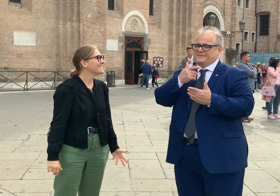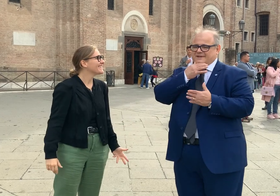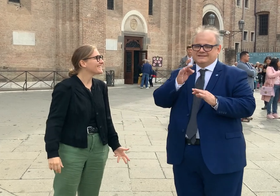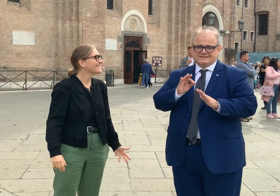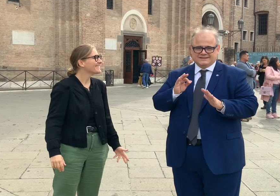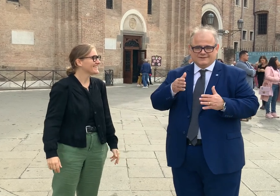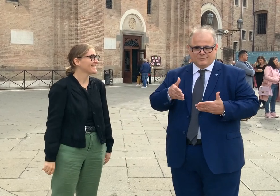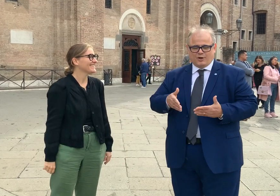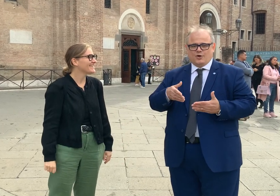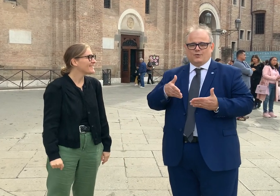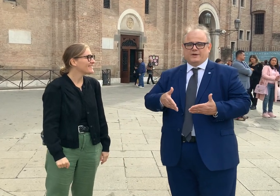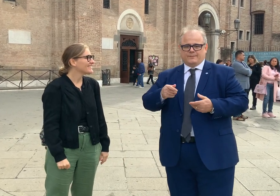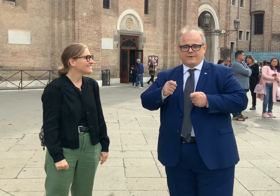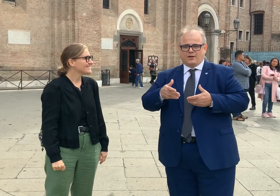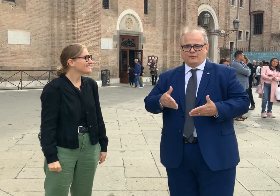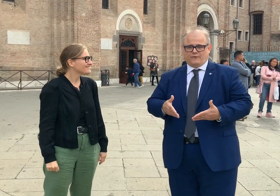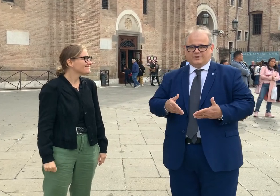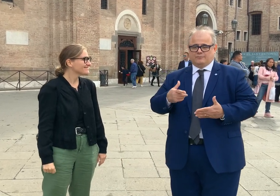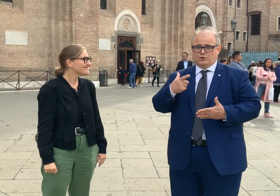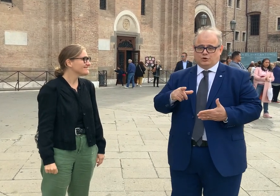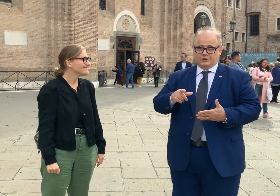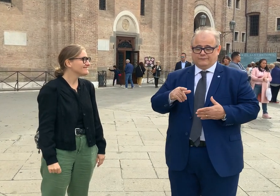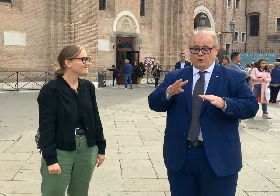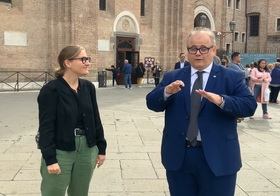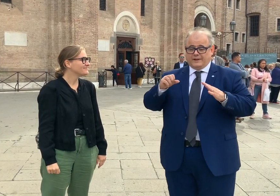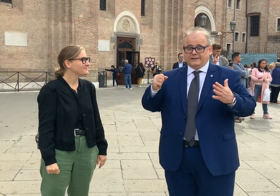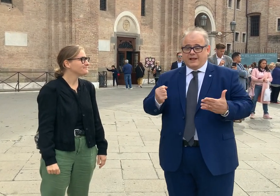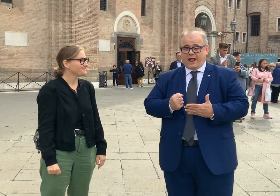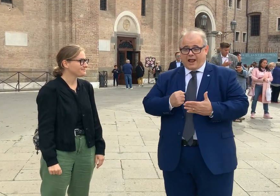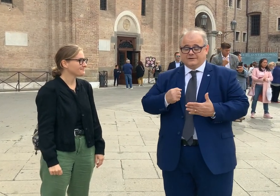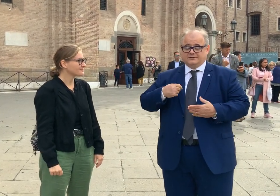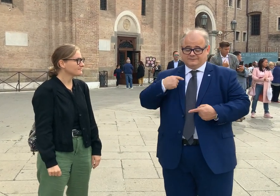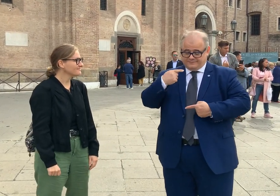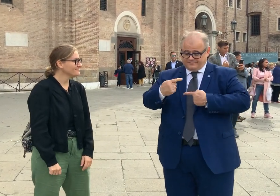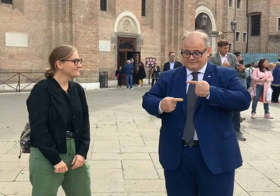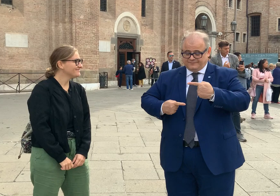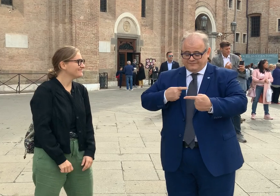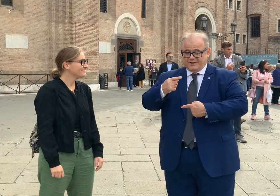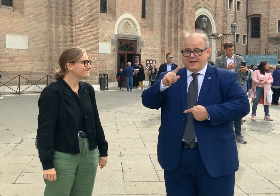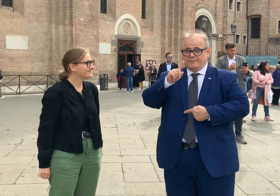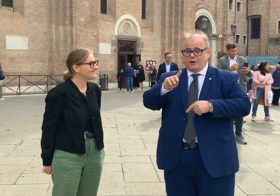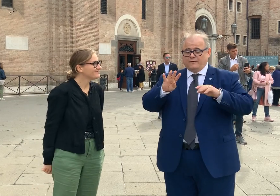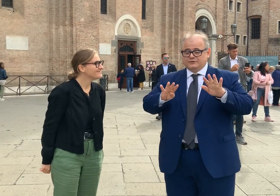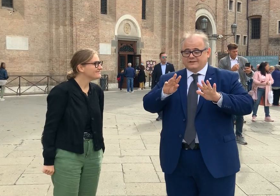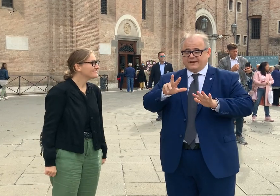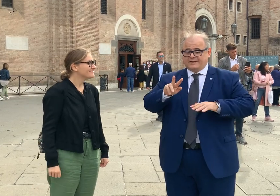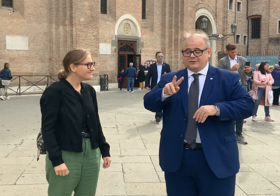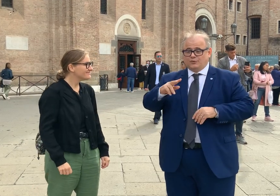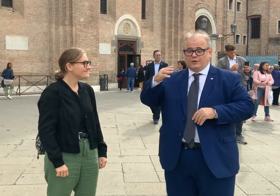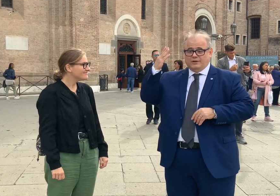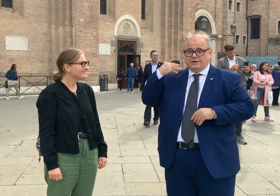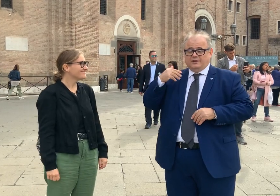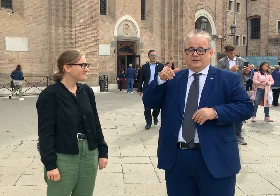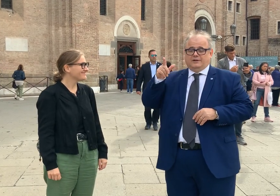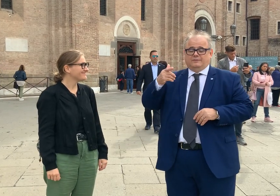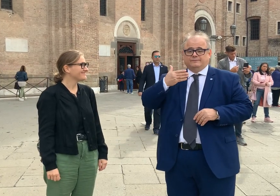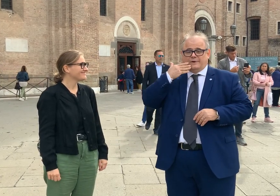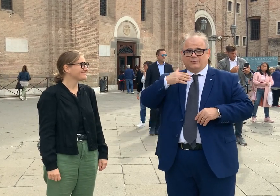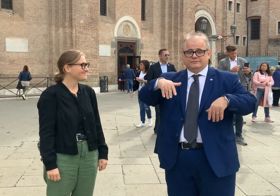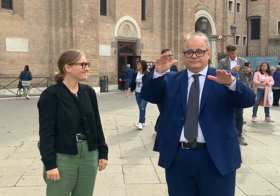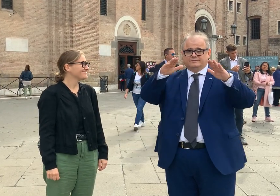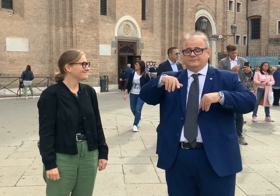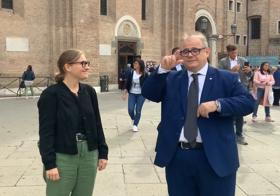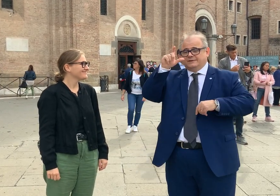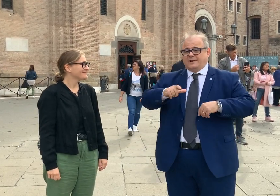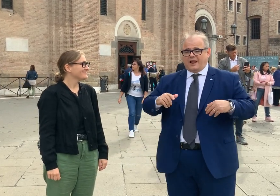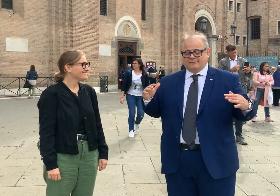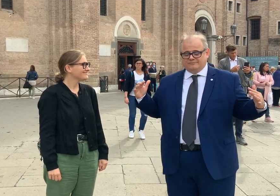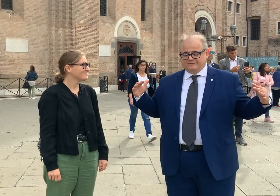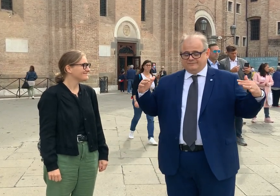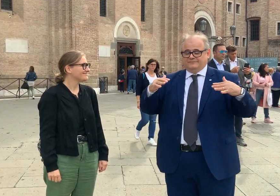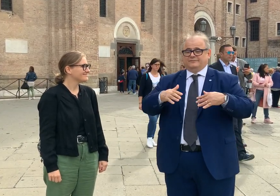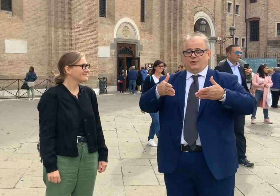È una bellissima sensazione essere qui a Padova dopo 90 anni. Nel 1932 Magarotto radunò le associazioni di tutta Italia